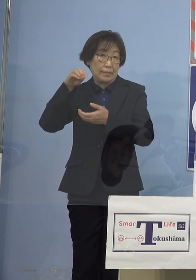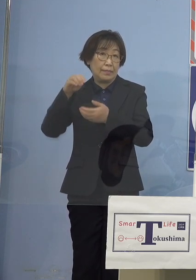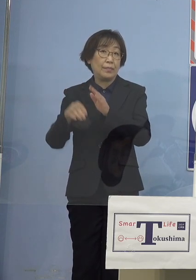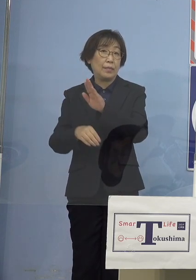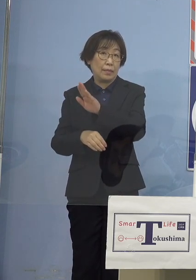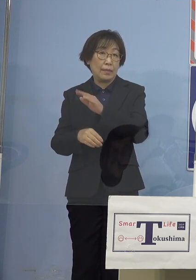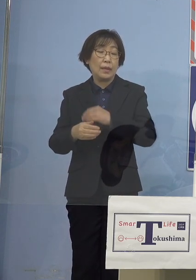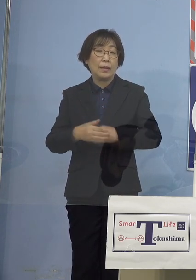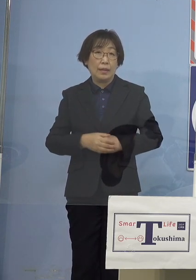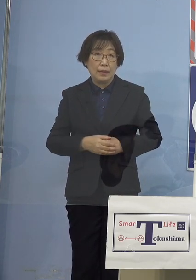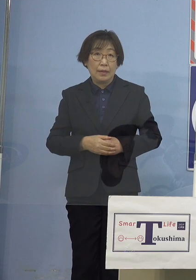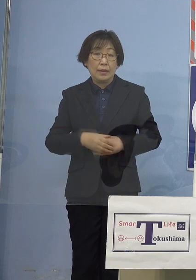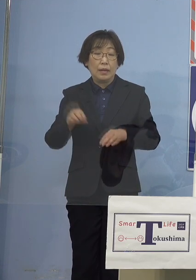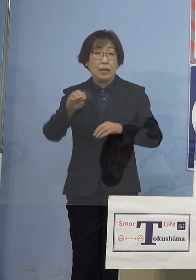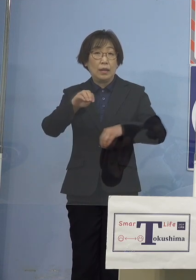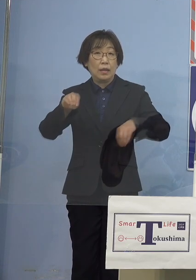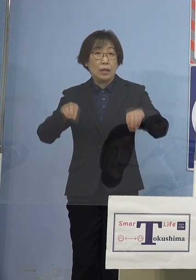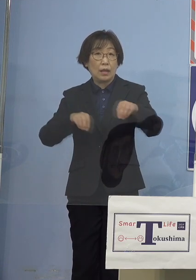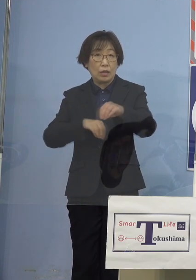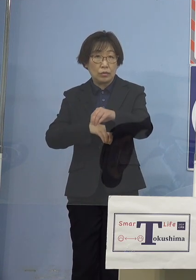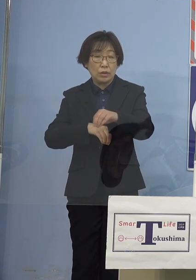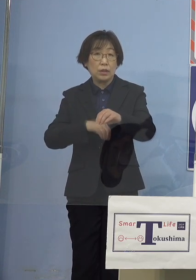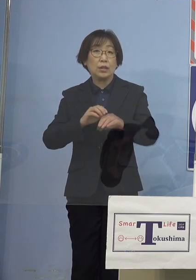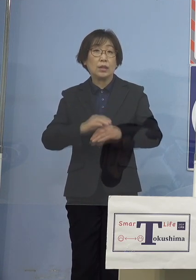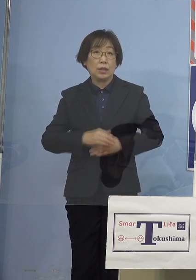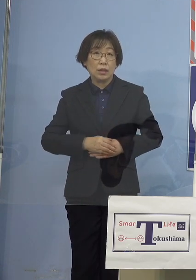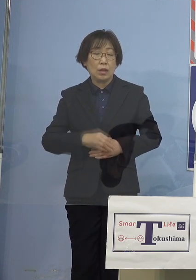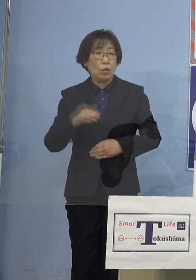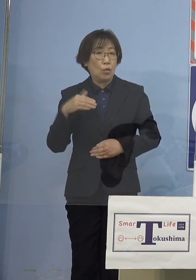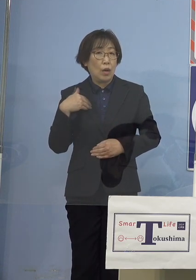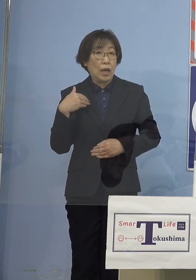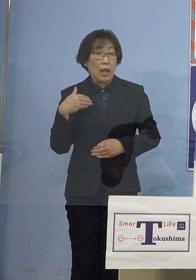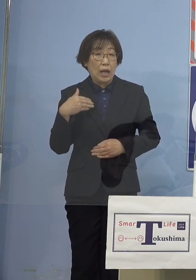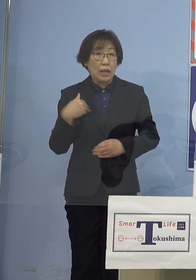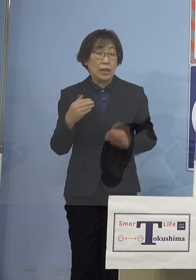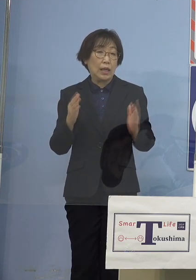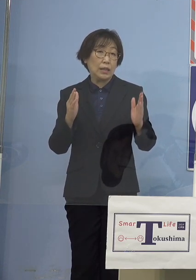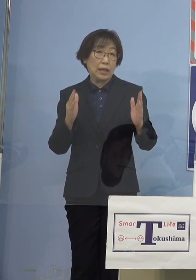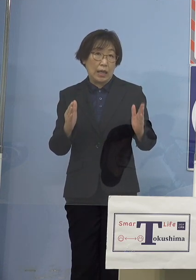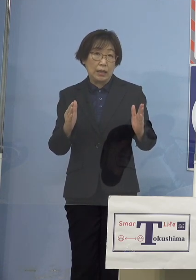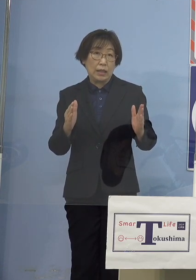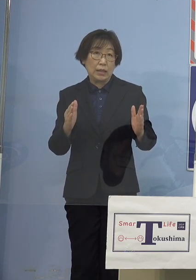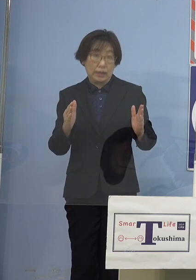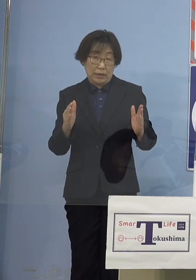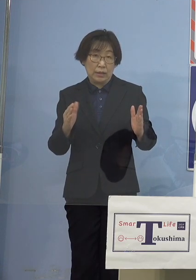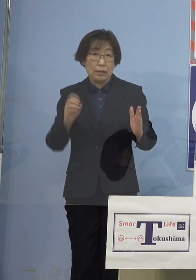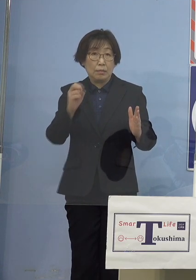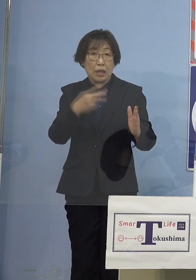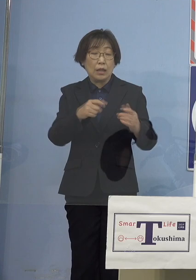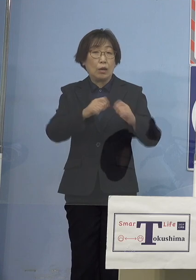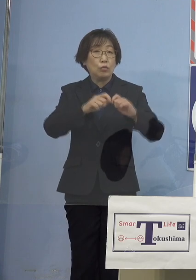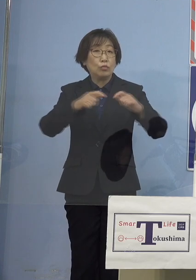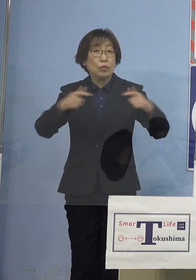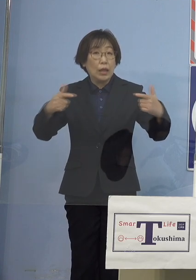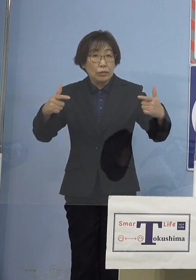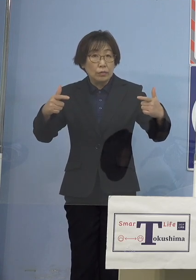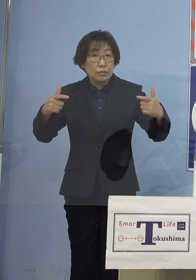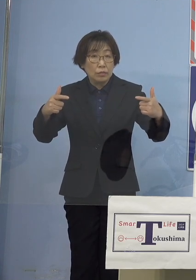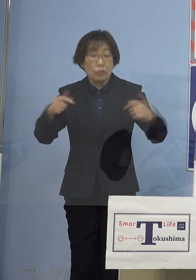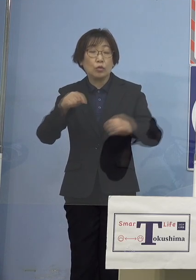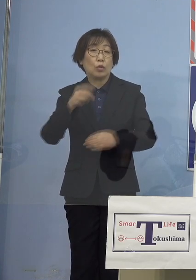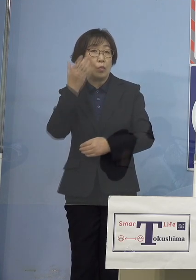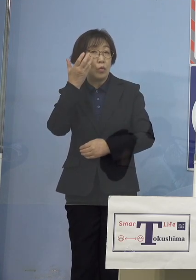じゃあ逆に分からないうちに増えてしまう こうしたことも想定されるわけでありますので